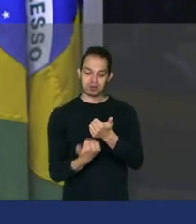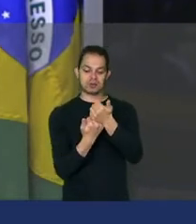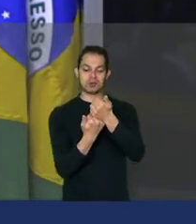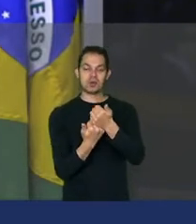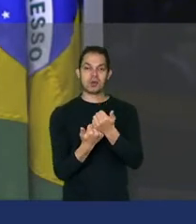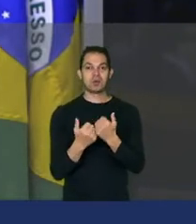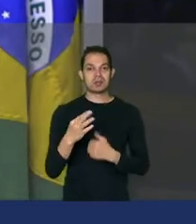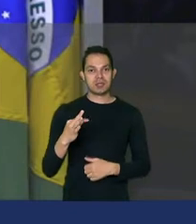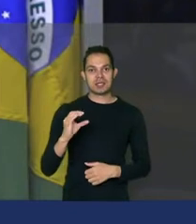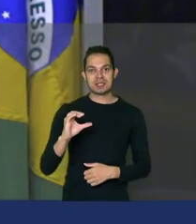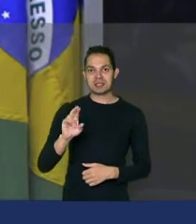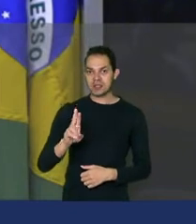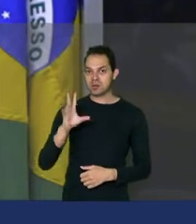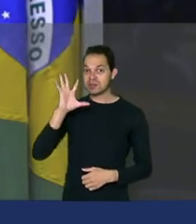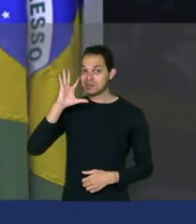FOI AMPARADO POR UMA DECISÃO DO TCU, O QUE NÓS QUEREMOS É